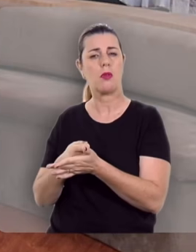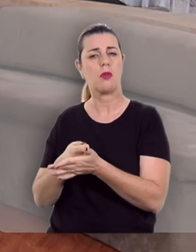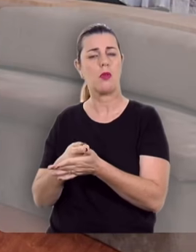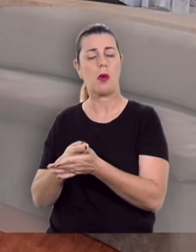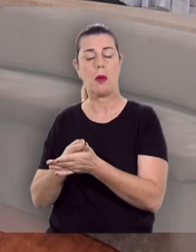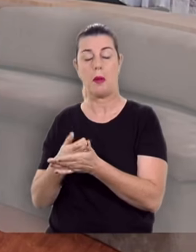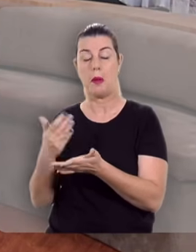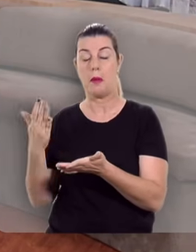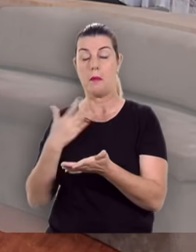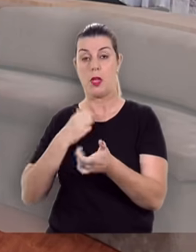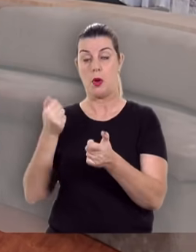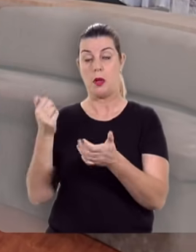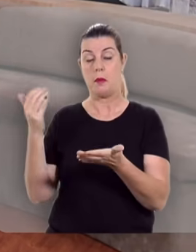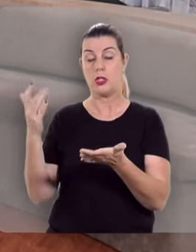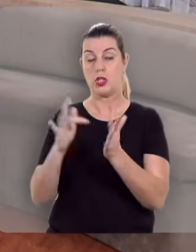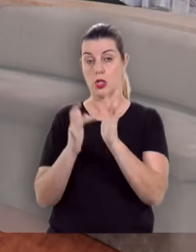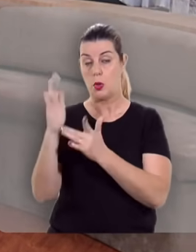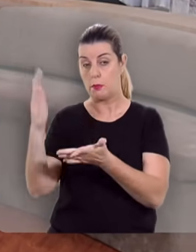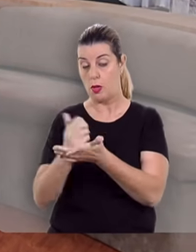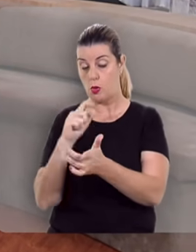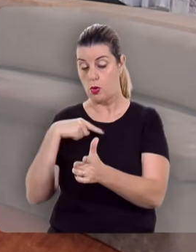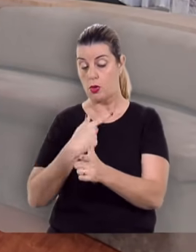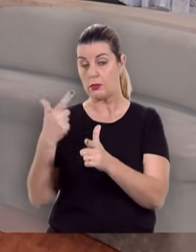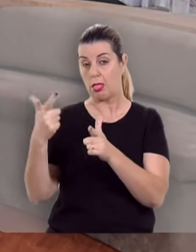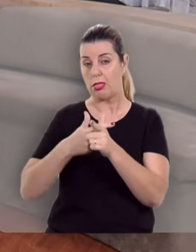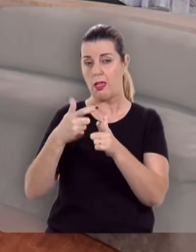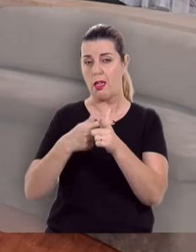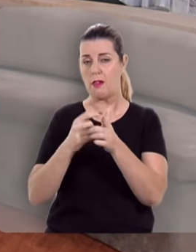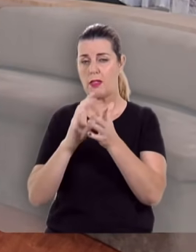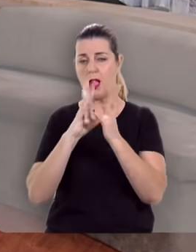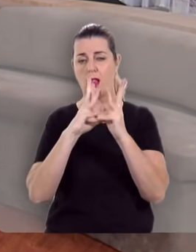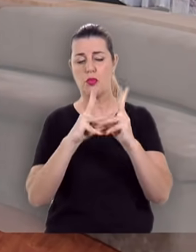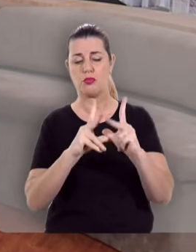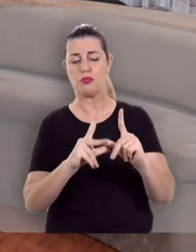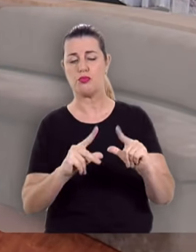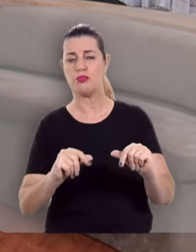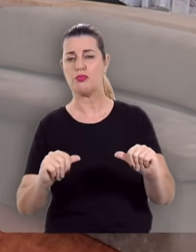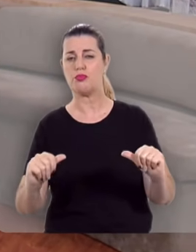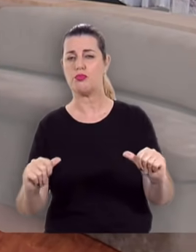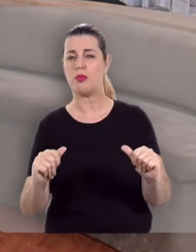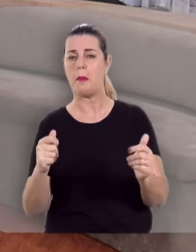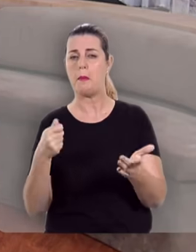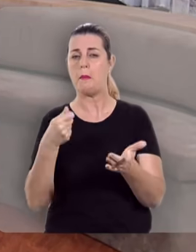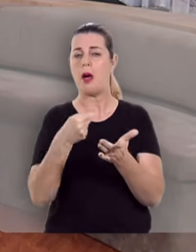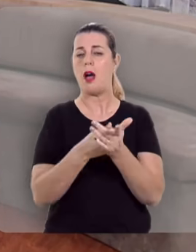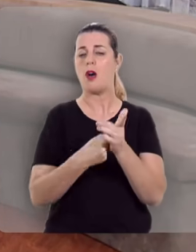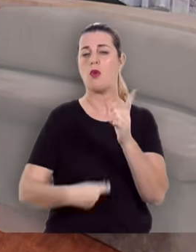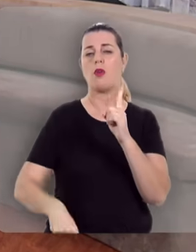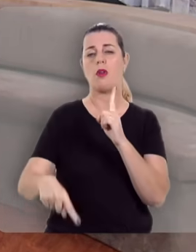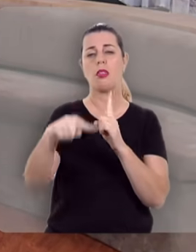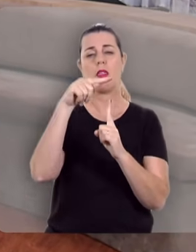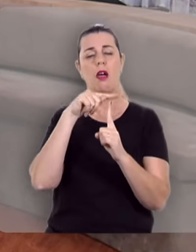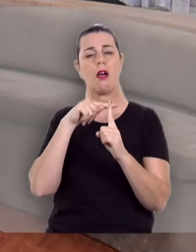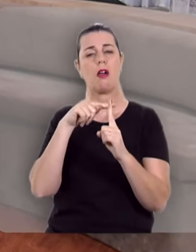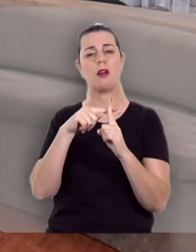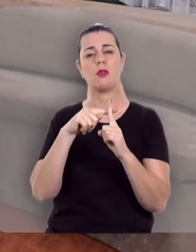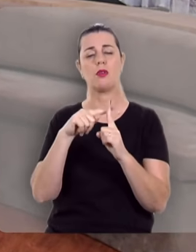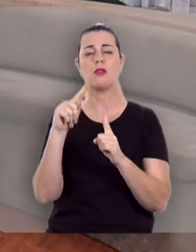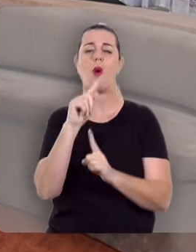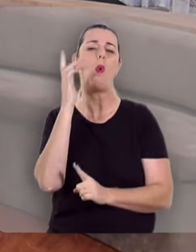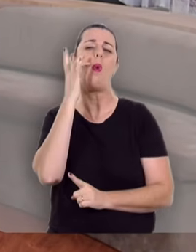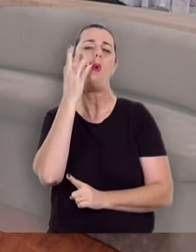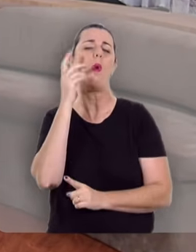de dívida que era contra nós anulou em cravou na cruz e quitou a nossa dívida não com ouro não com